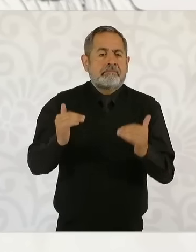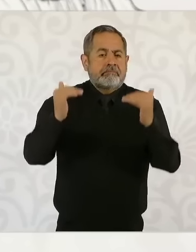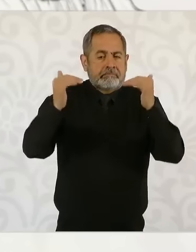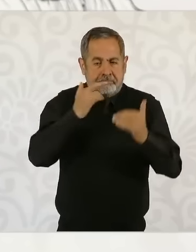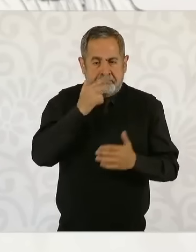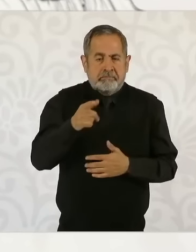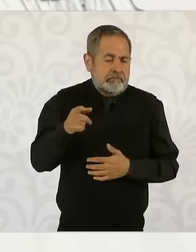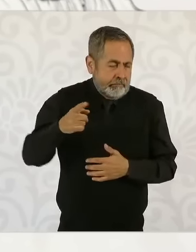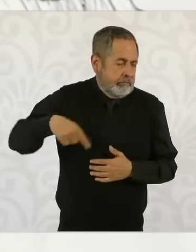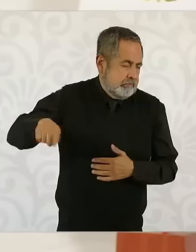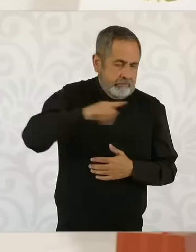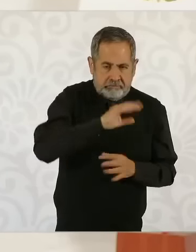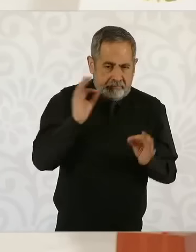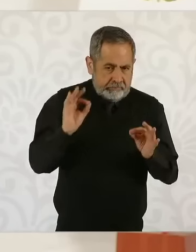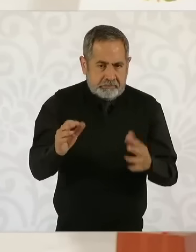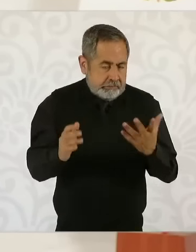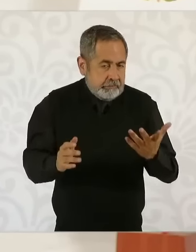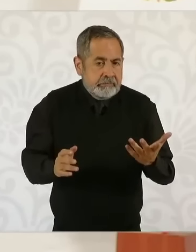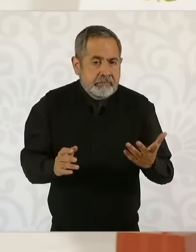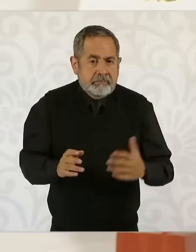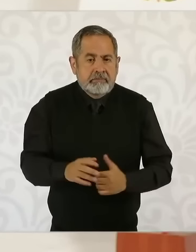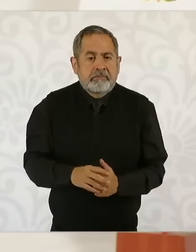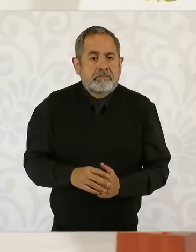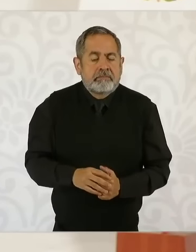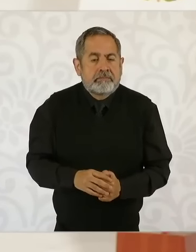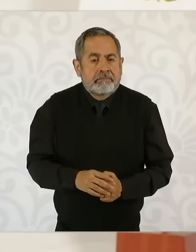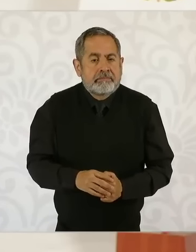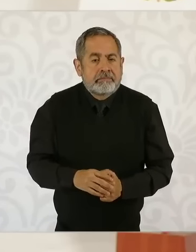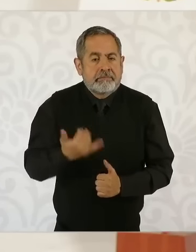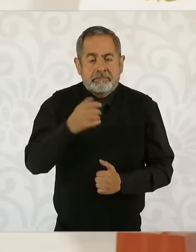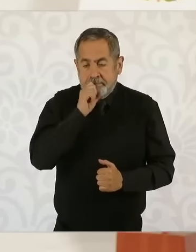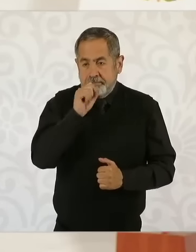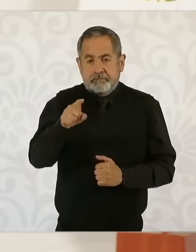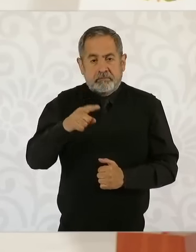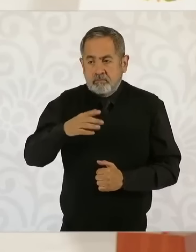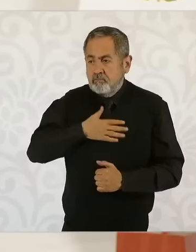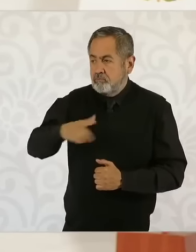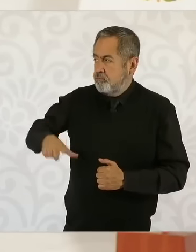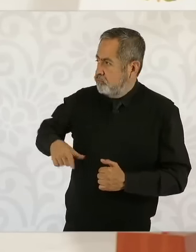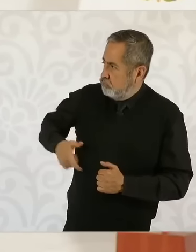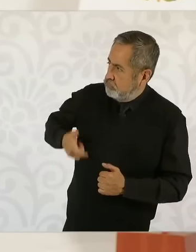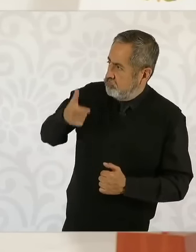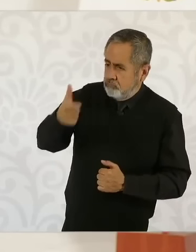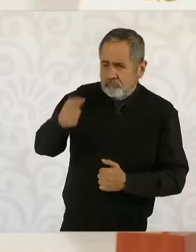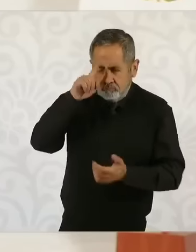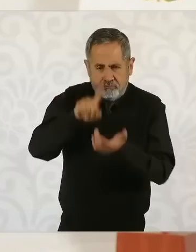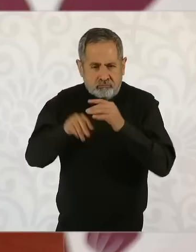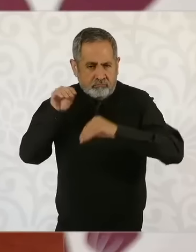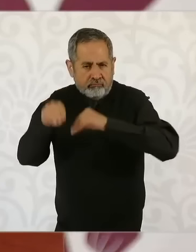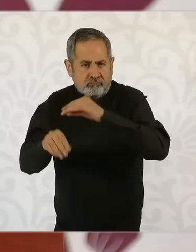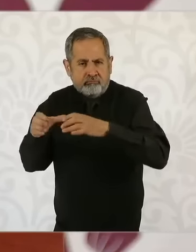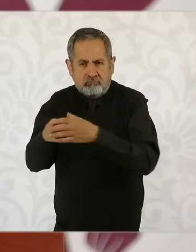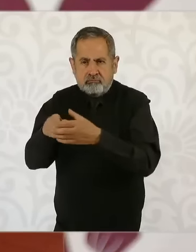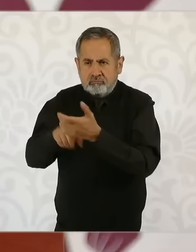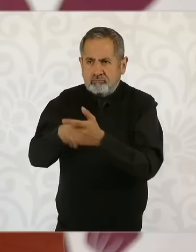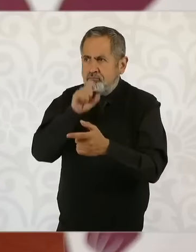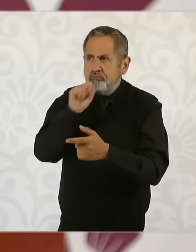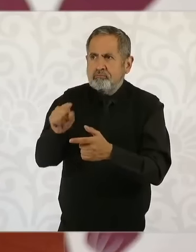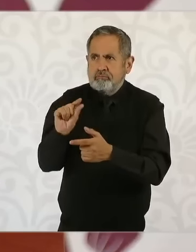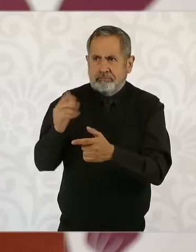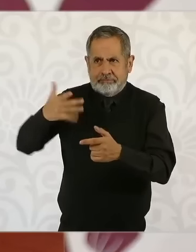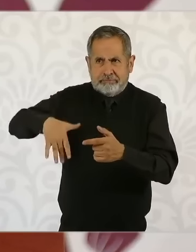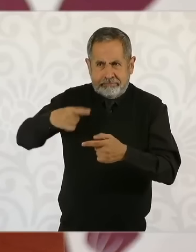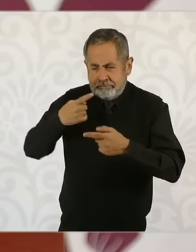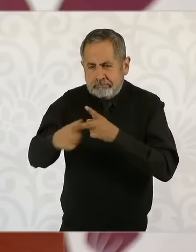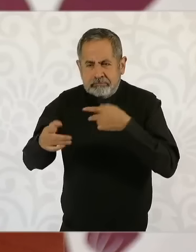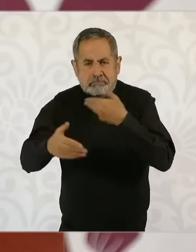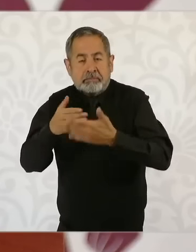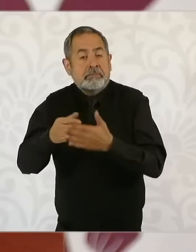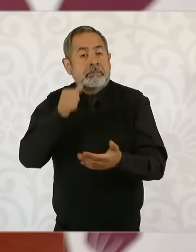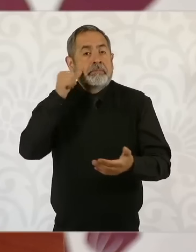máximo y e la hora pública que también apenas inicia ayer el general vallejo que está a cargo